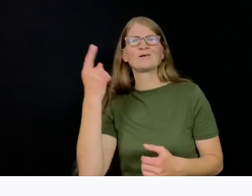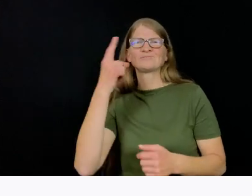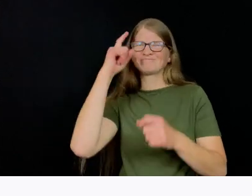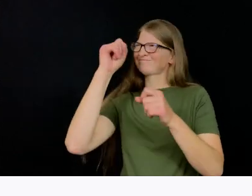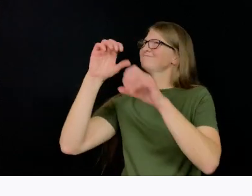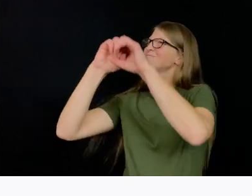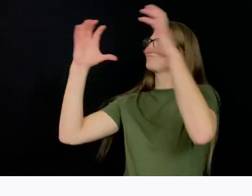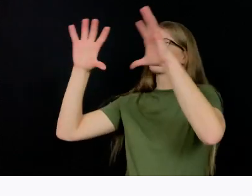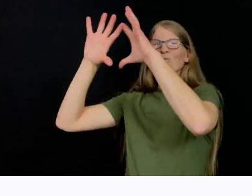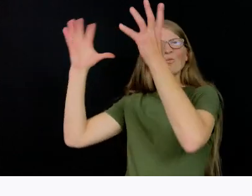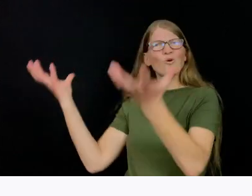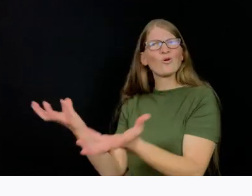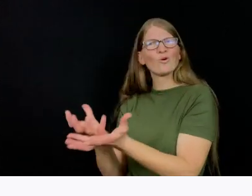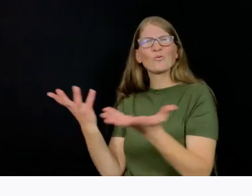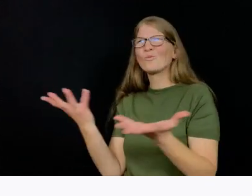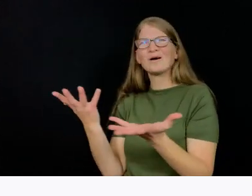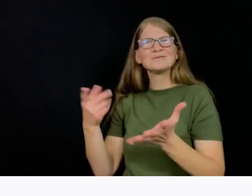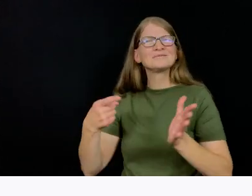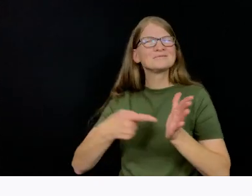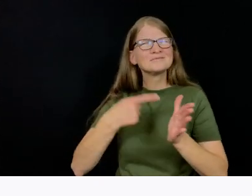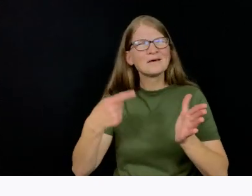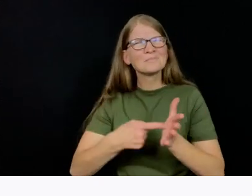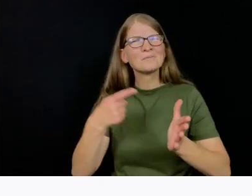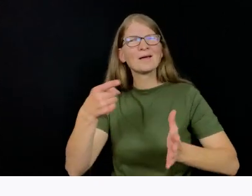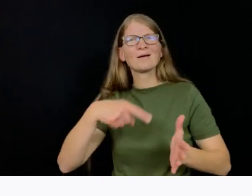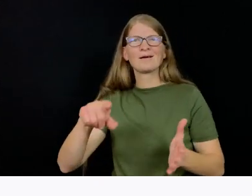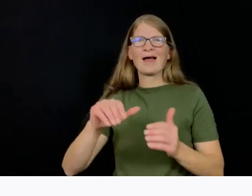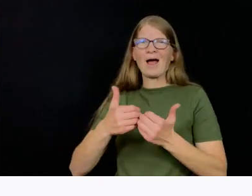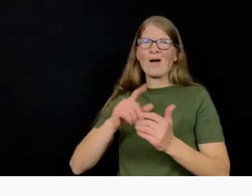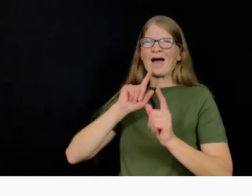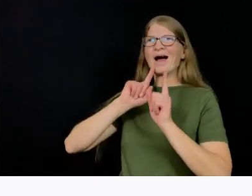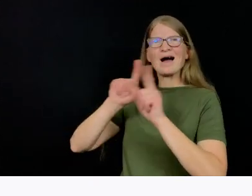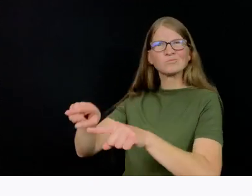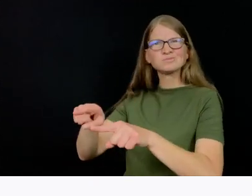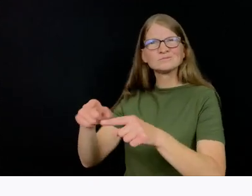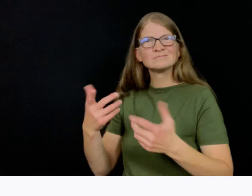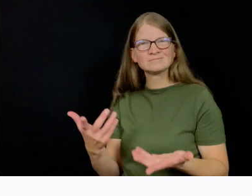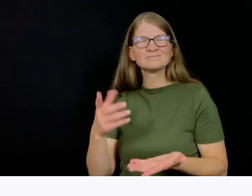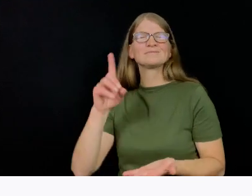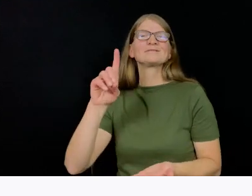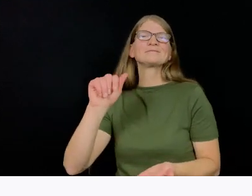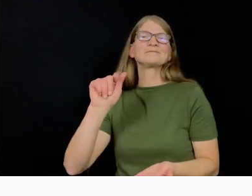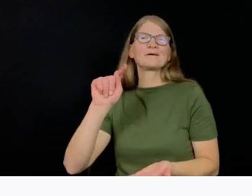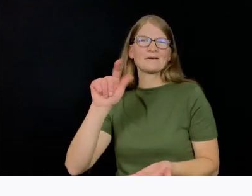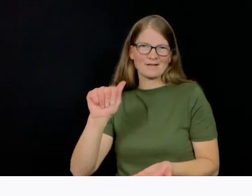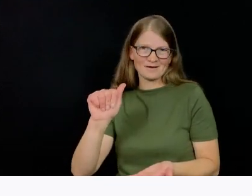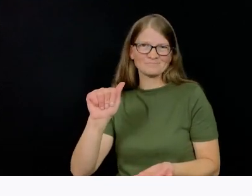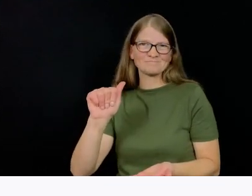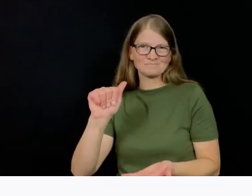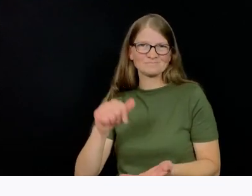وأحيانًا تتطلب الإجابة عن هذه الأسئلة وجود بيانات بيانات تنتشر عبر عدة مصادر